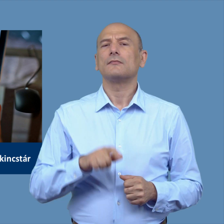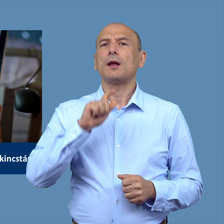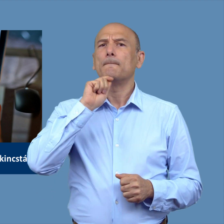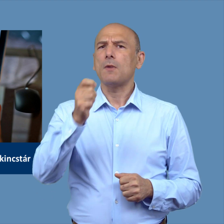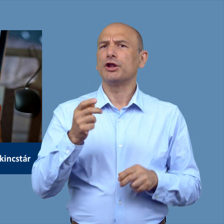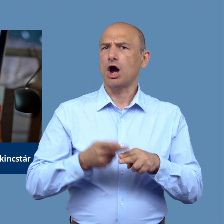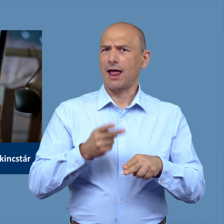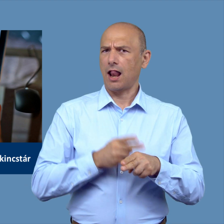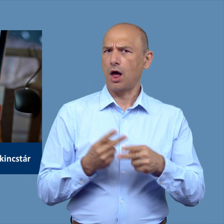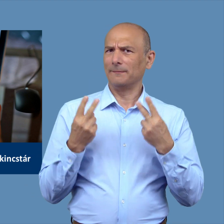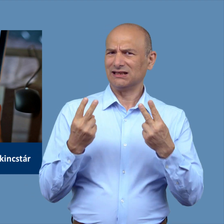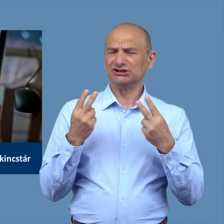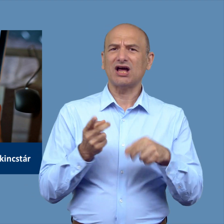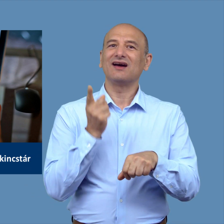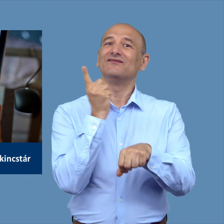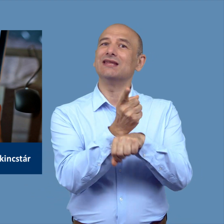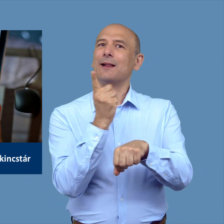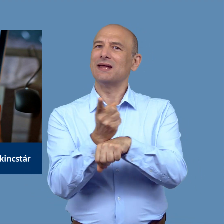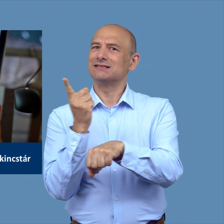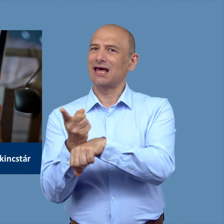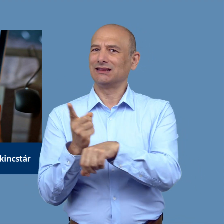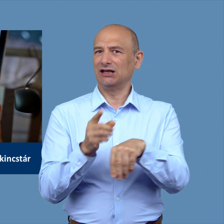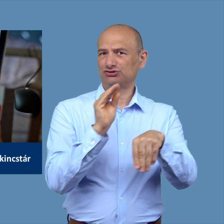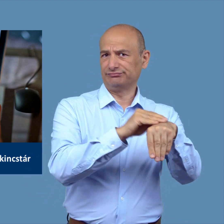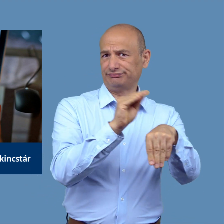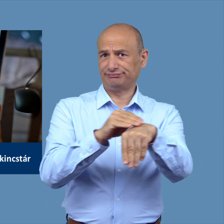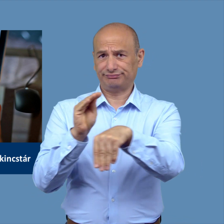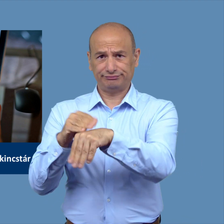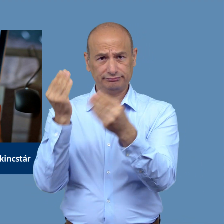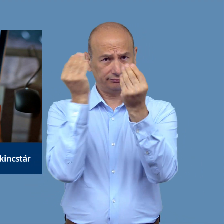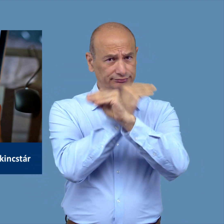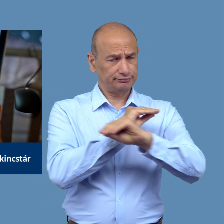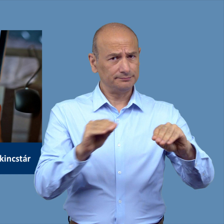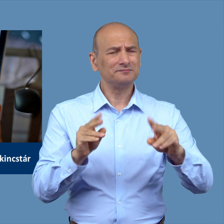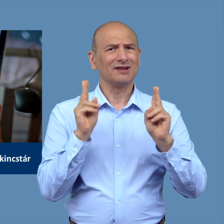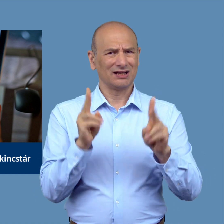Figyelmeztetést adott ki ügyfelei számára a Magyar Államkincstár (MÁK),